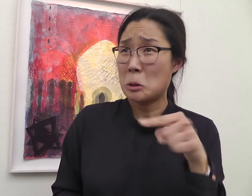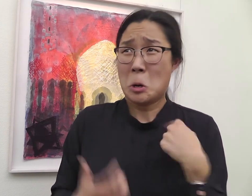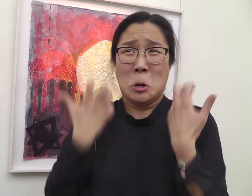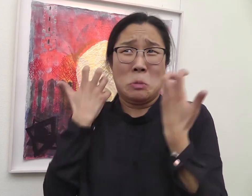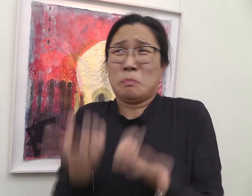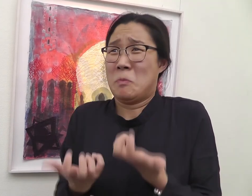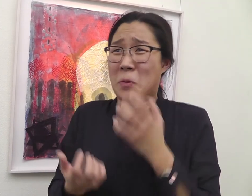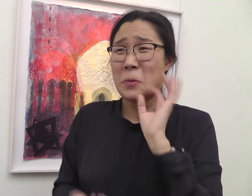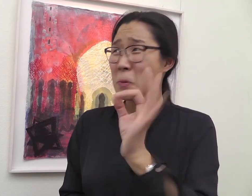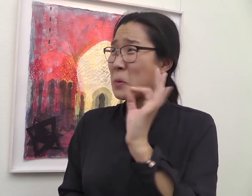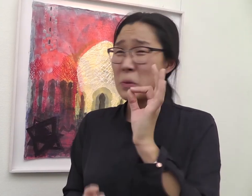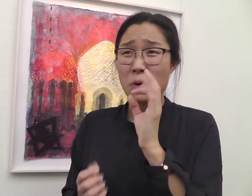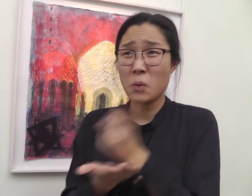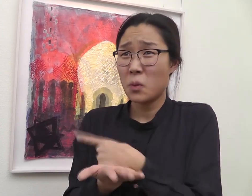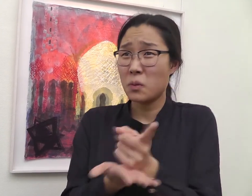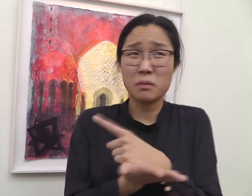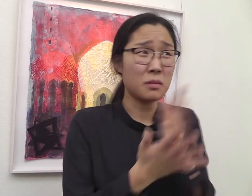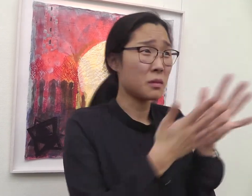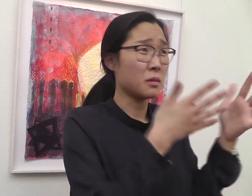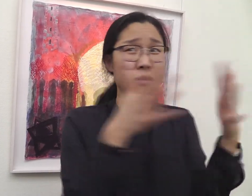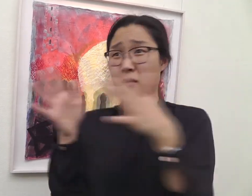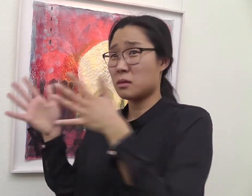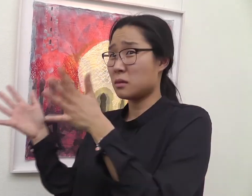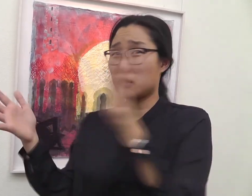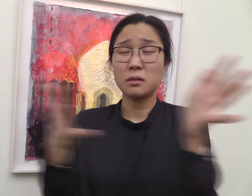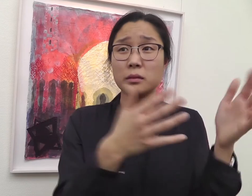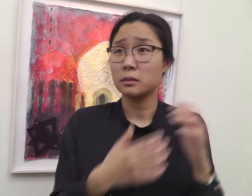jag kanske aldrig har varit där och då vet jag inte hur jag skall orientera mig i rummet.